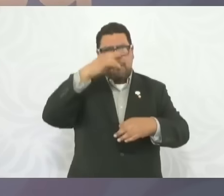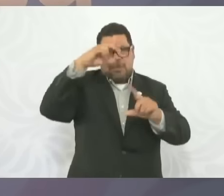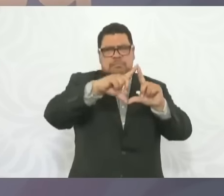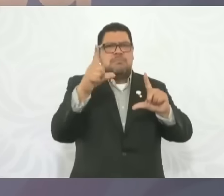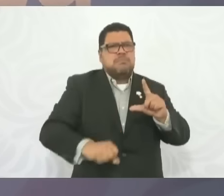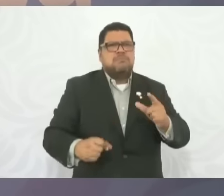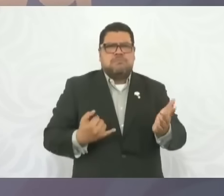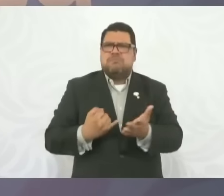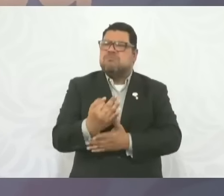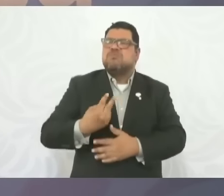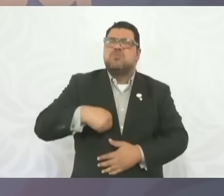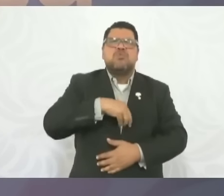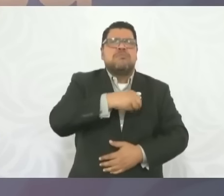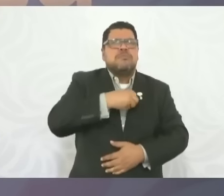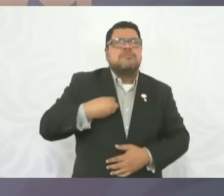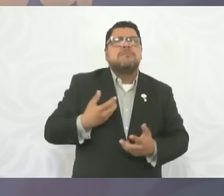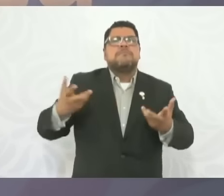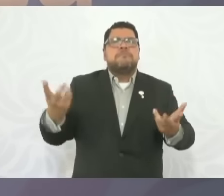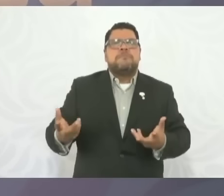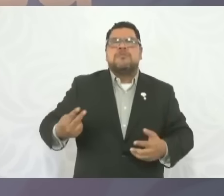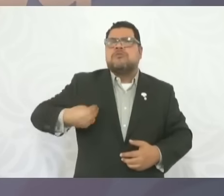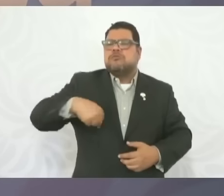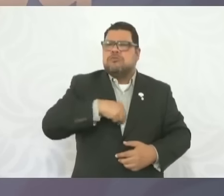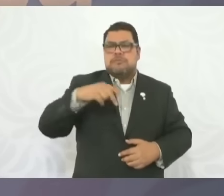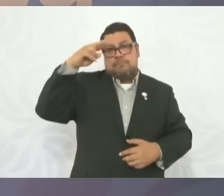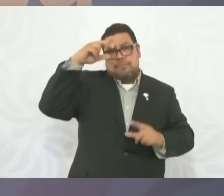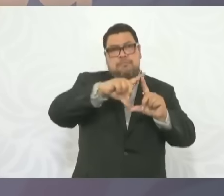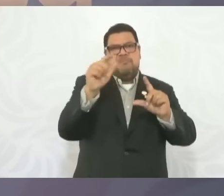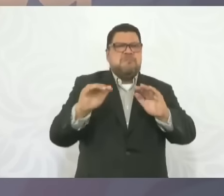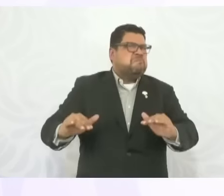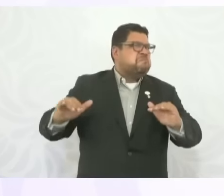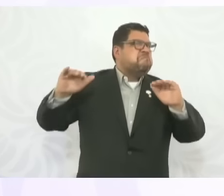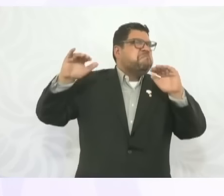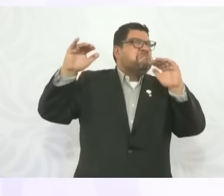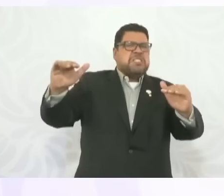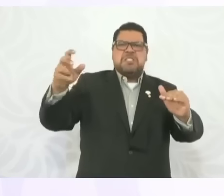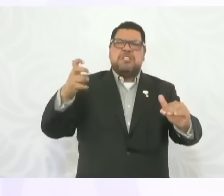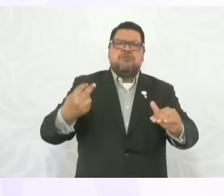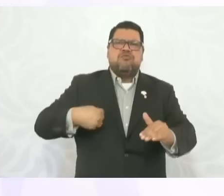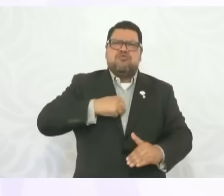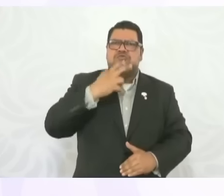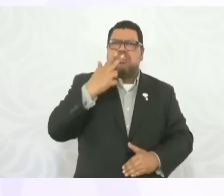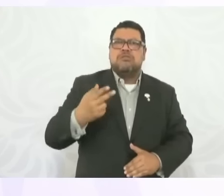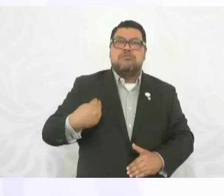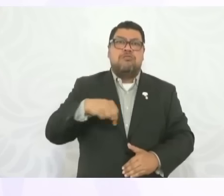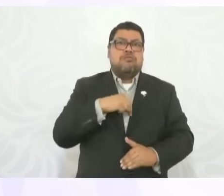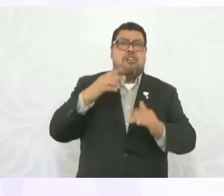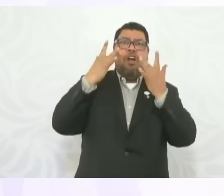nunca más se entregue la riqueza de México, que nunca más se renuncie a nuestra soberanía,